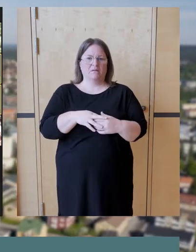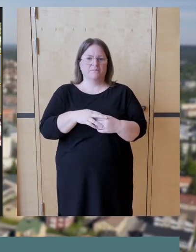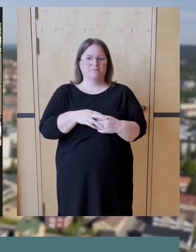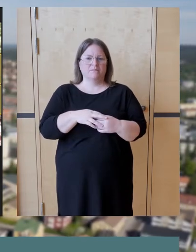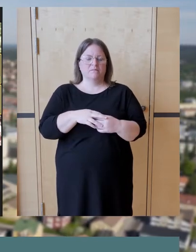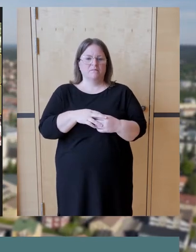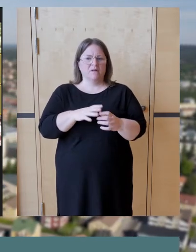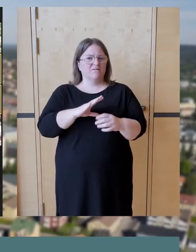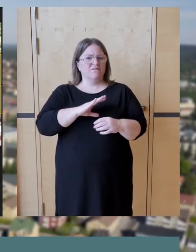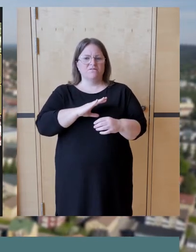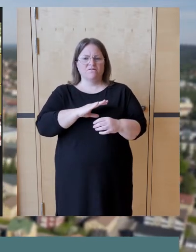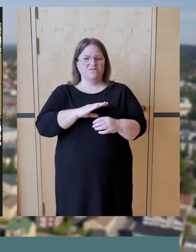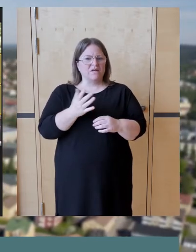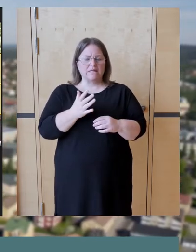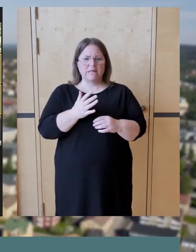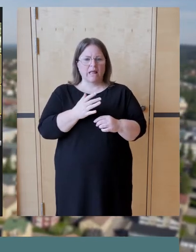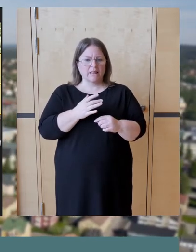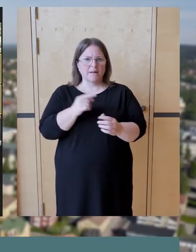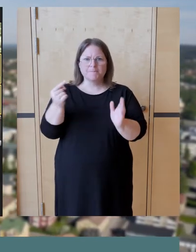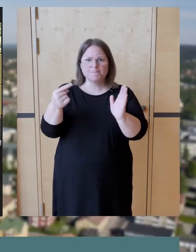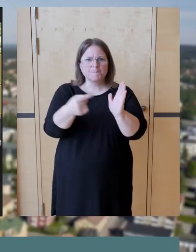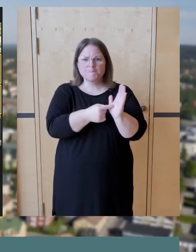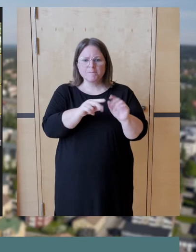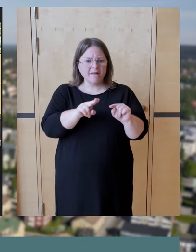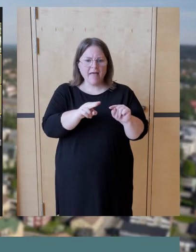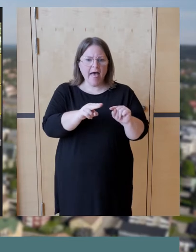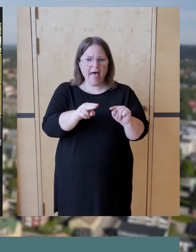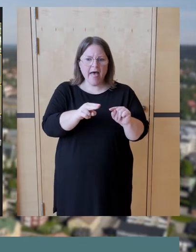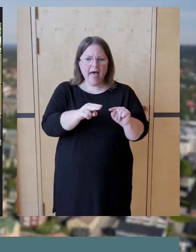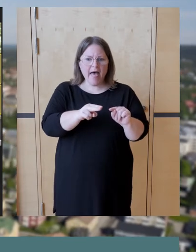Tippingpoint inträffar så att säga Men det är sagt Så